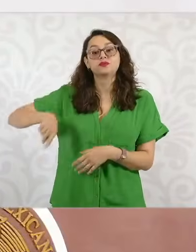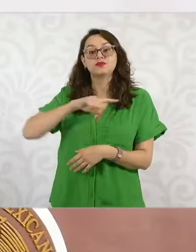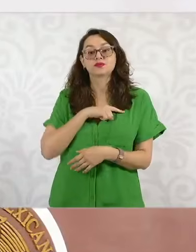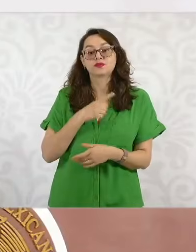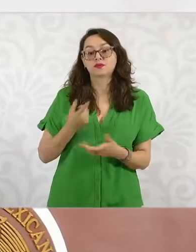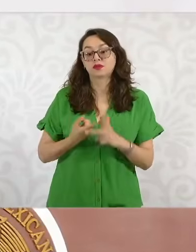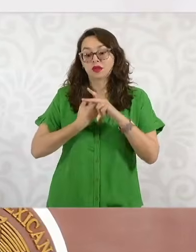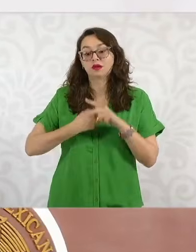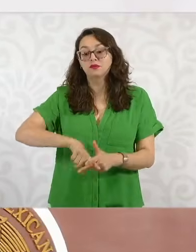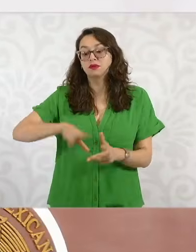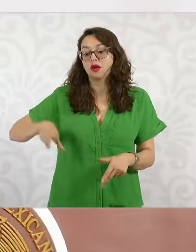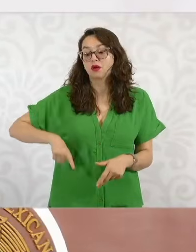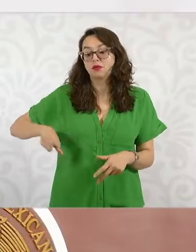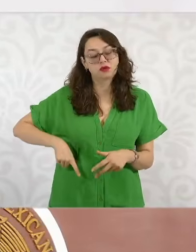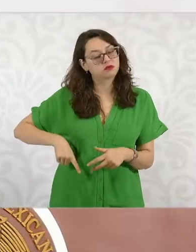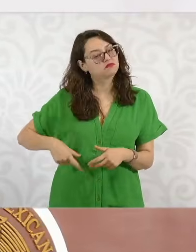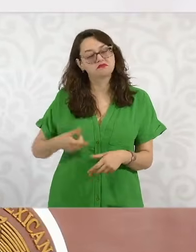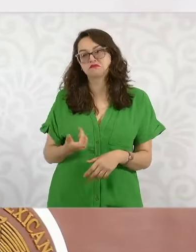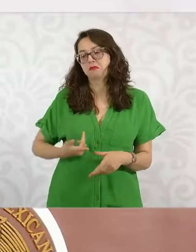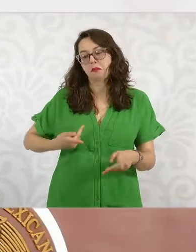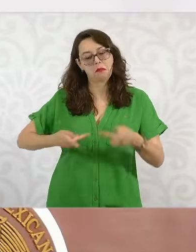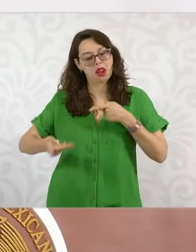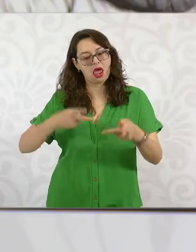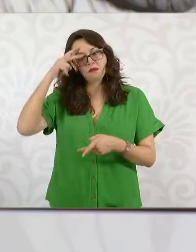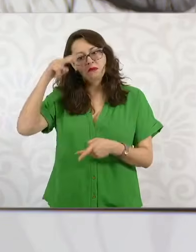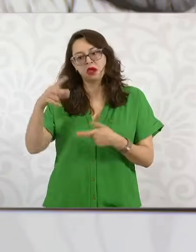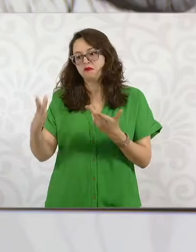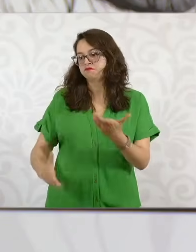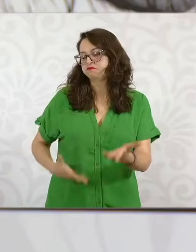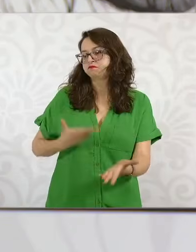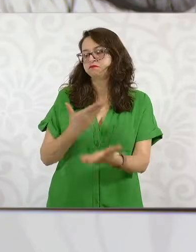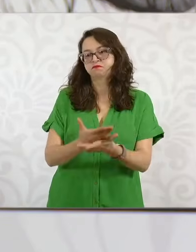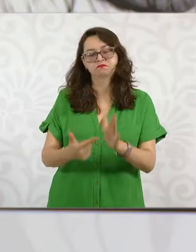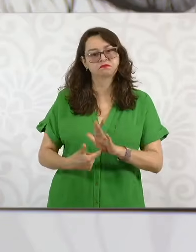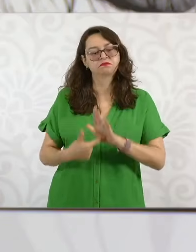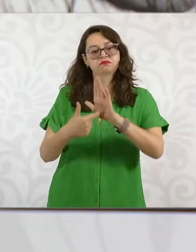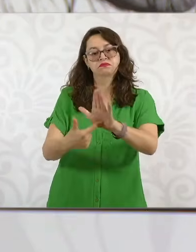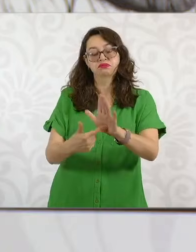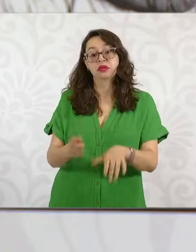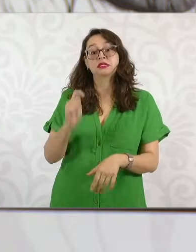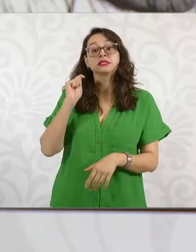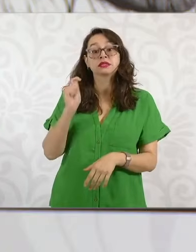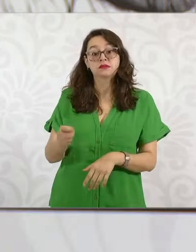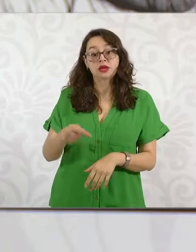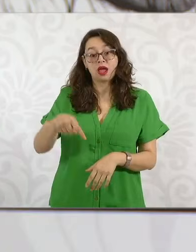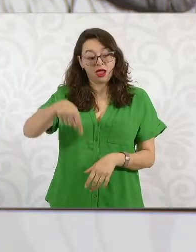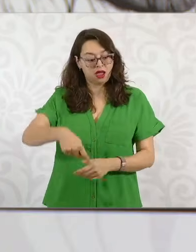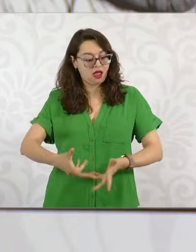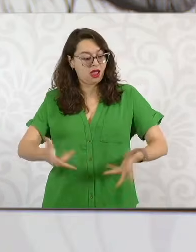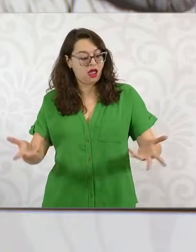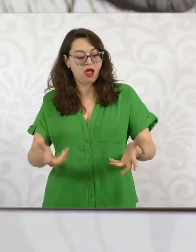presentamos el plan México. Plan México significa que que México produzca más de lo que necesita,